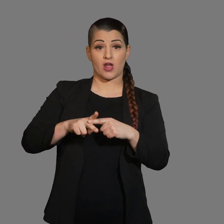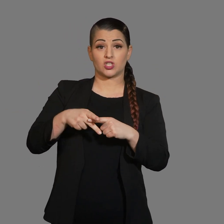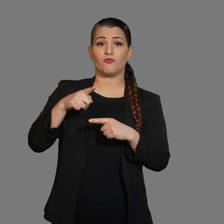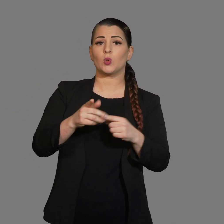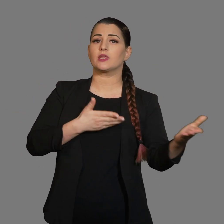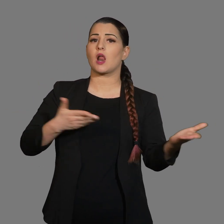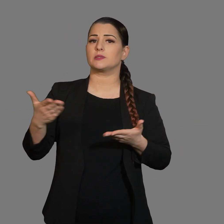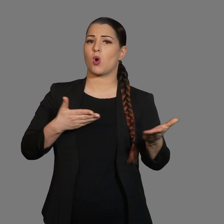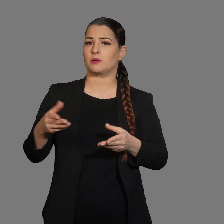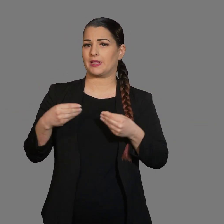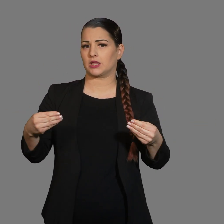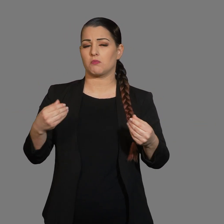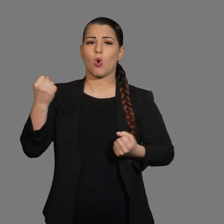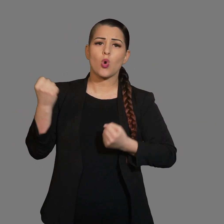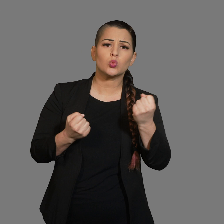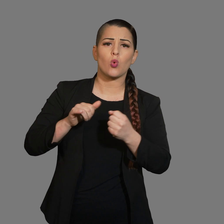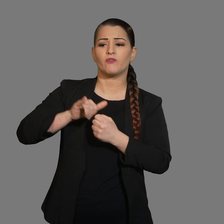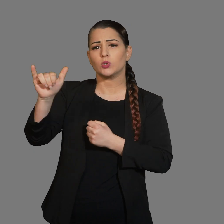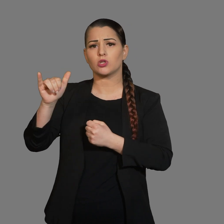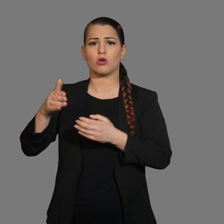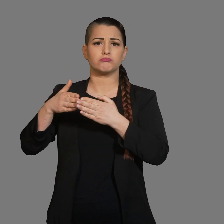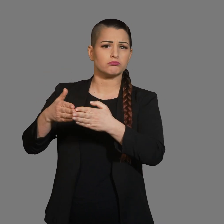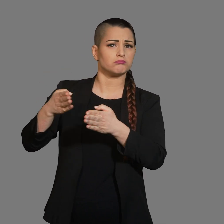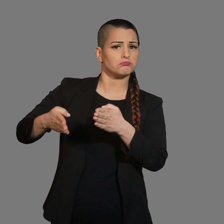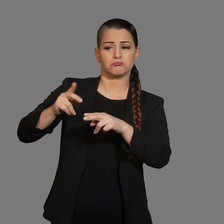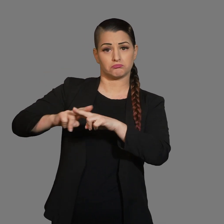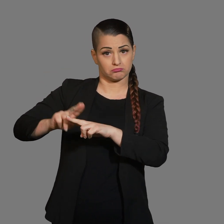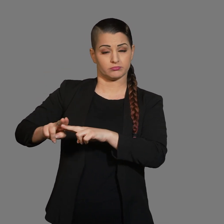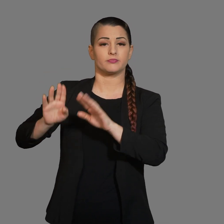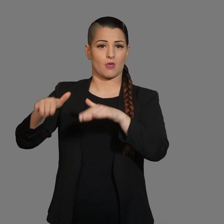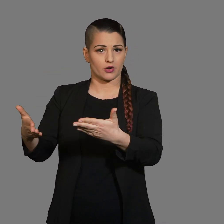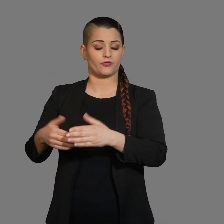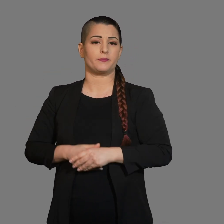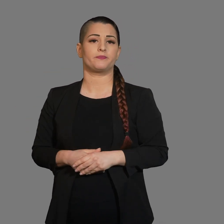Werkstätten für Transportmittel